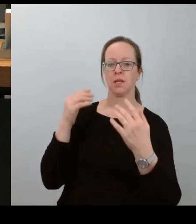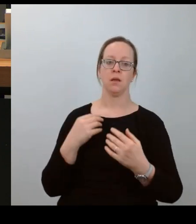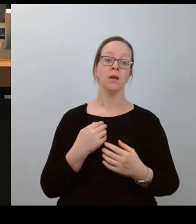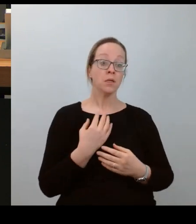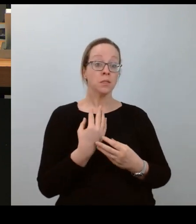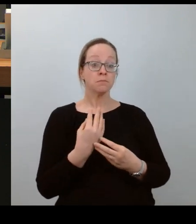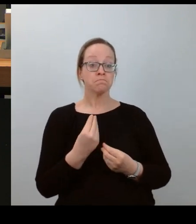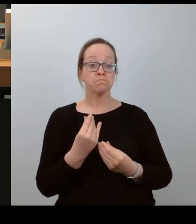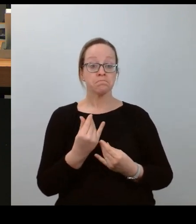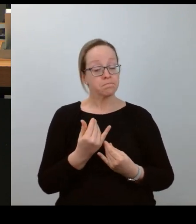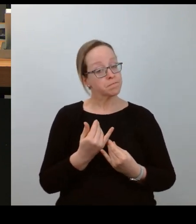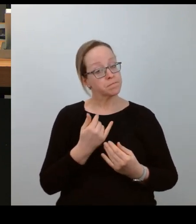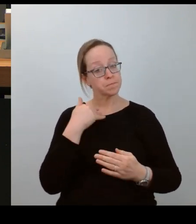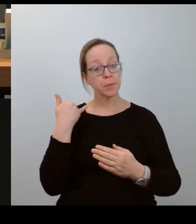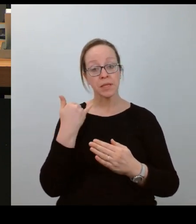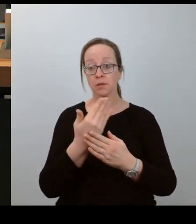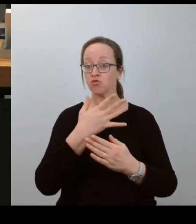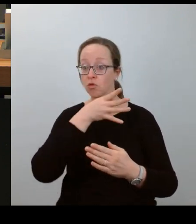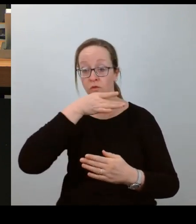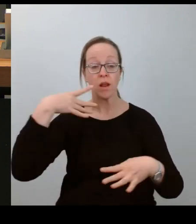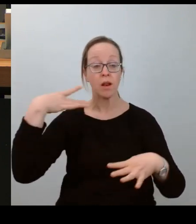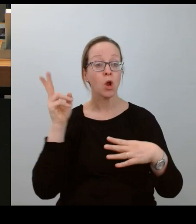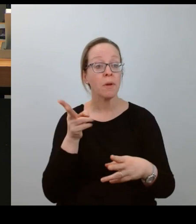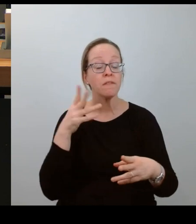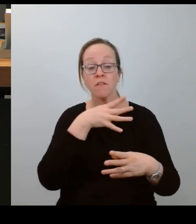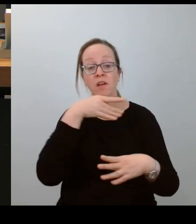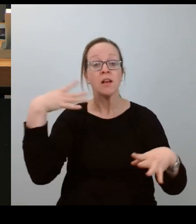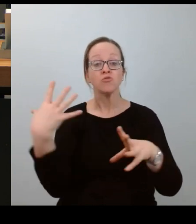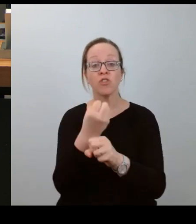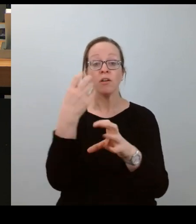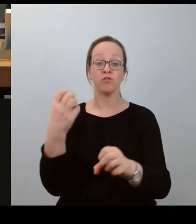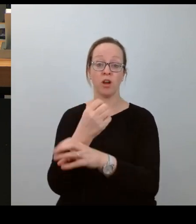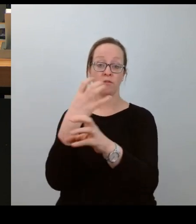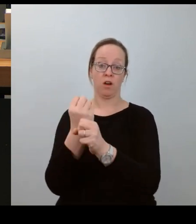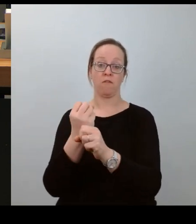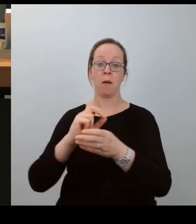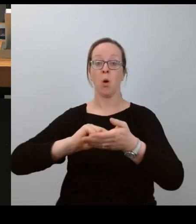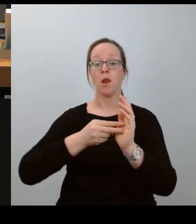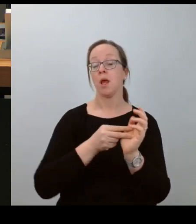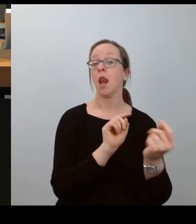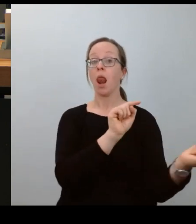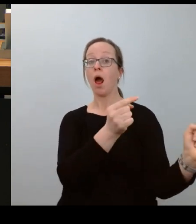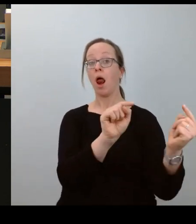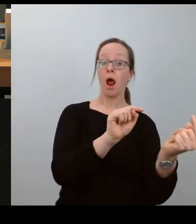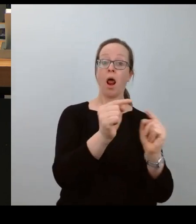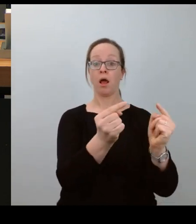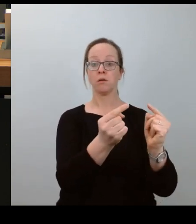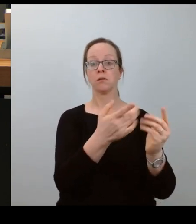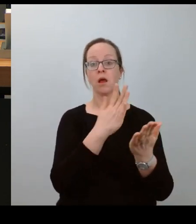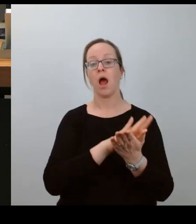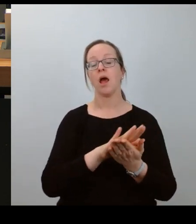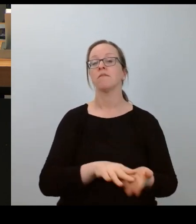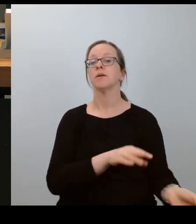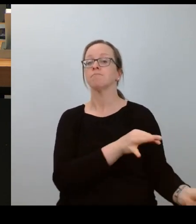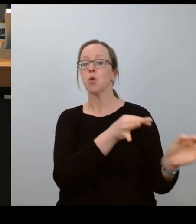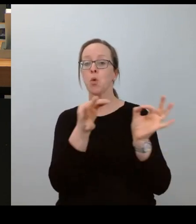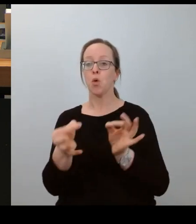Jedenfalls für diese 80 % der Berliner Kleingärten, die im Landeseigentum sind. Da wäre schon eine Menge gewonnen. Und wir müssen uns beim Thema